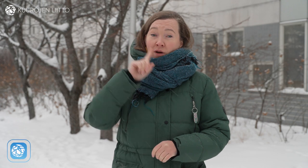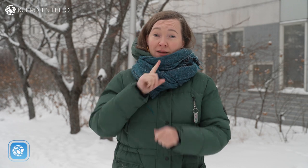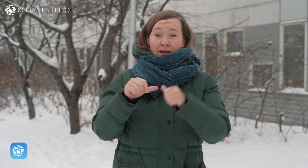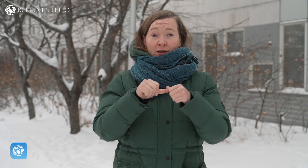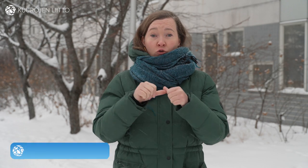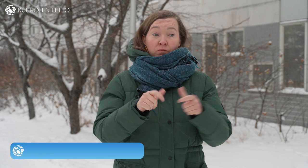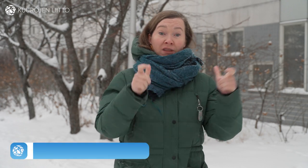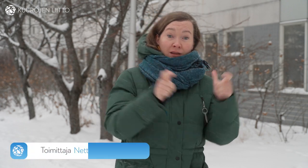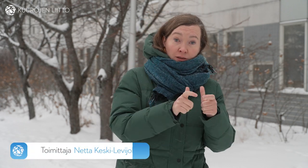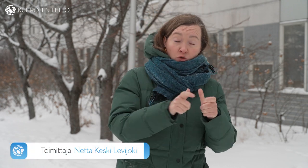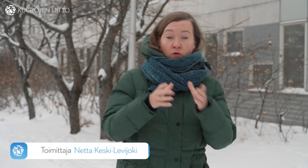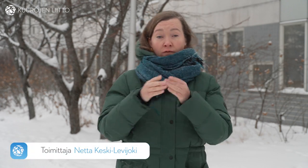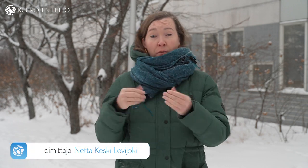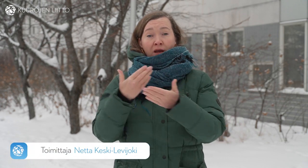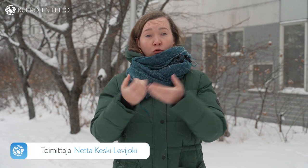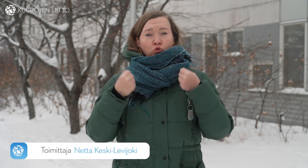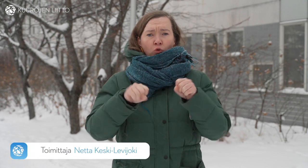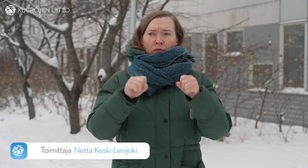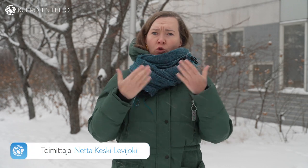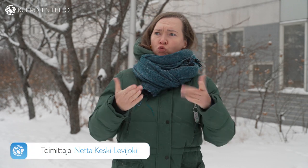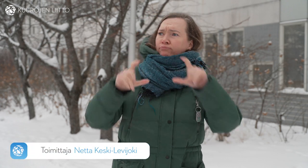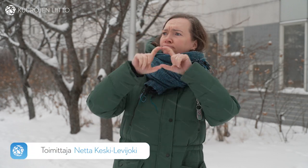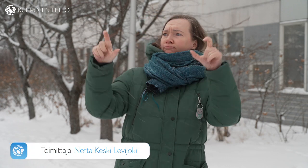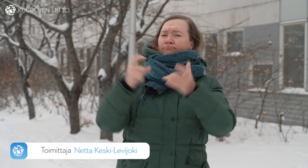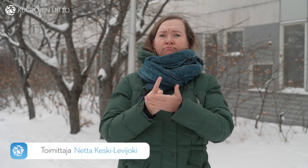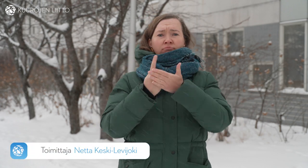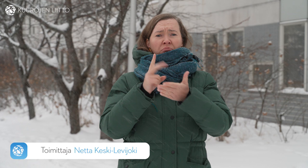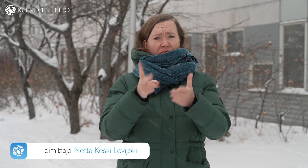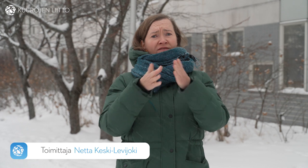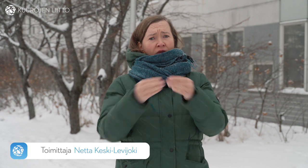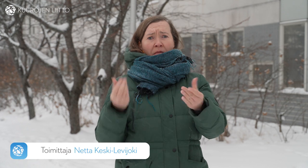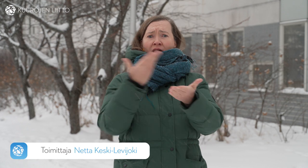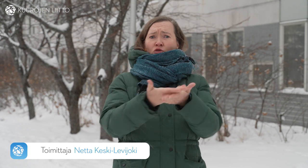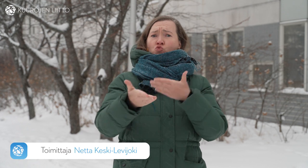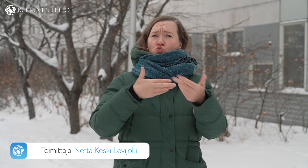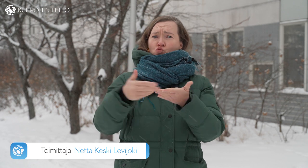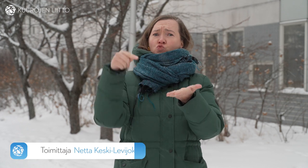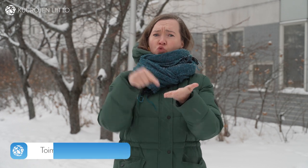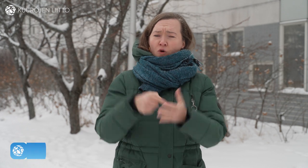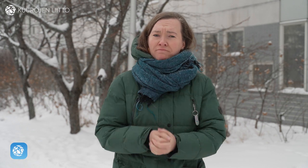Kuurojen Liiton järjestö- ja vapaaehtoistoiminnassa vapaaehtoistyö on ollut puheenaiheena.